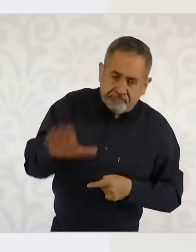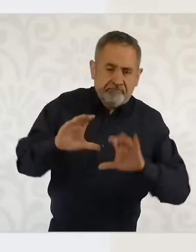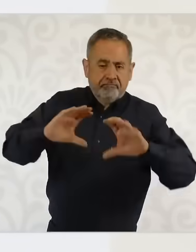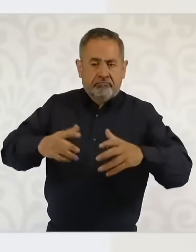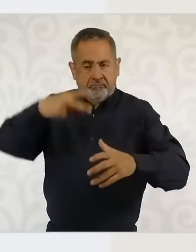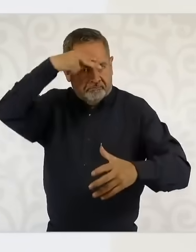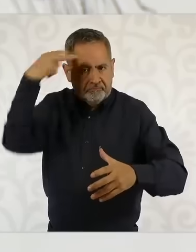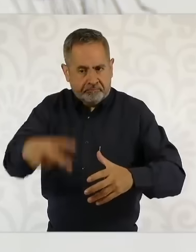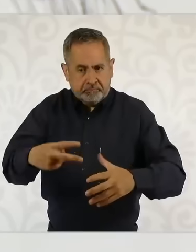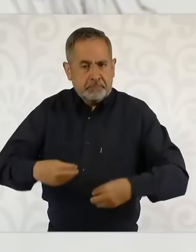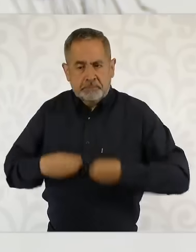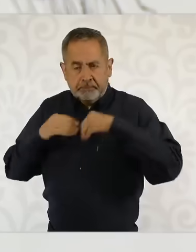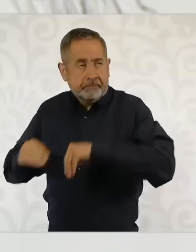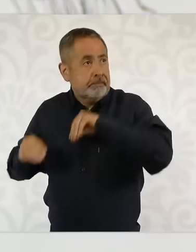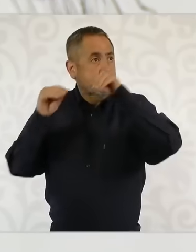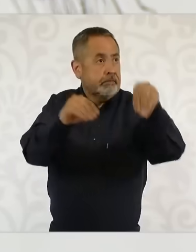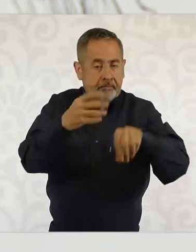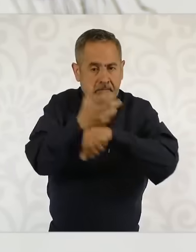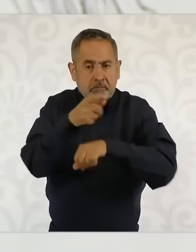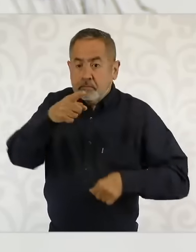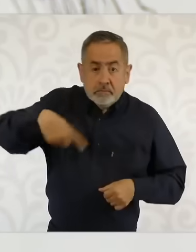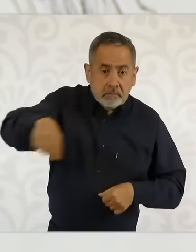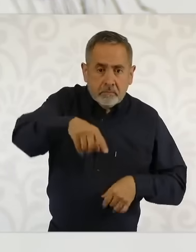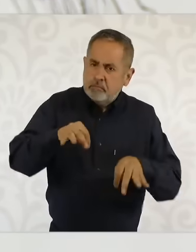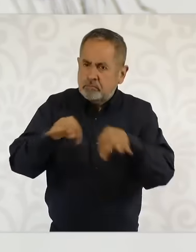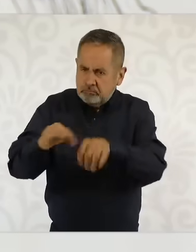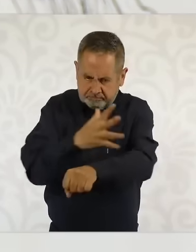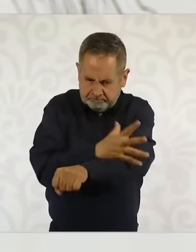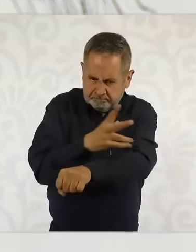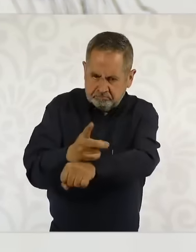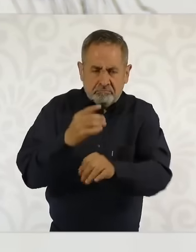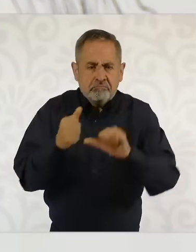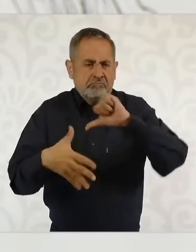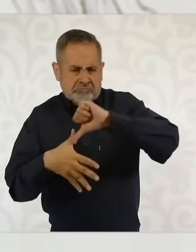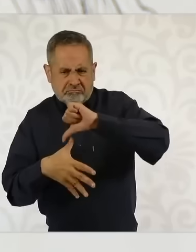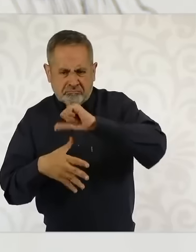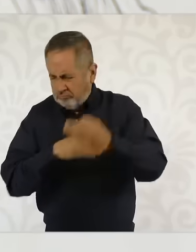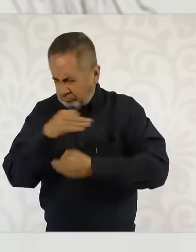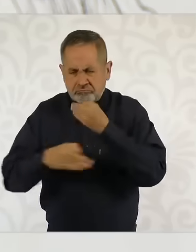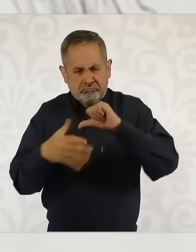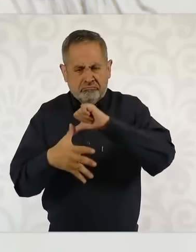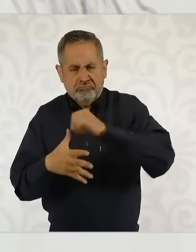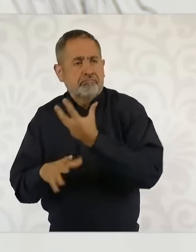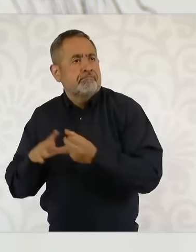del trabajo honesto noble que hacen todos los de todos los latinos de todos los migrantes pero a